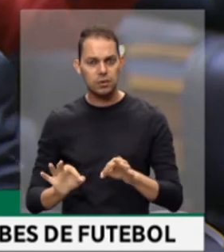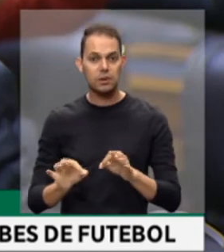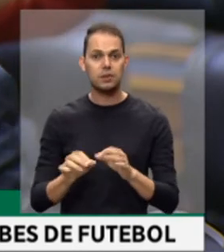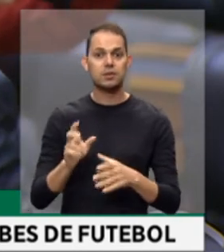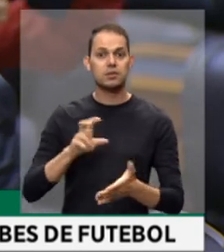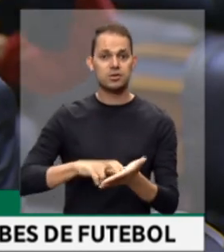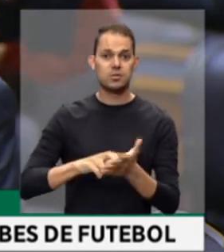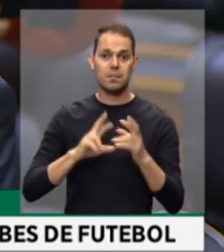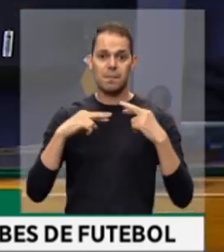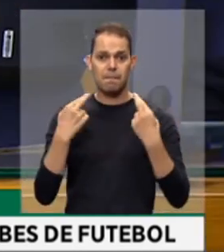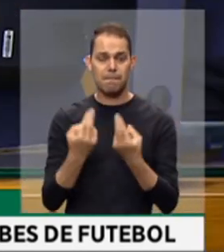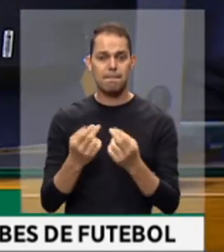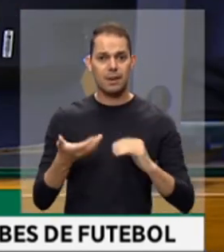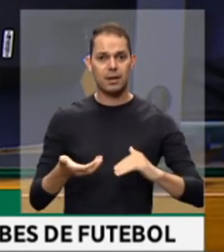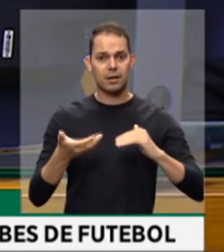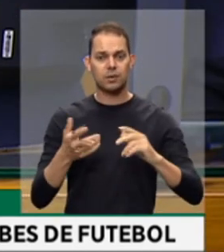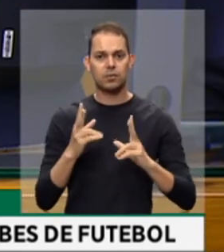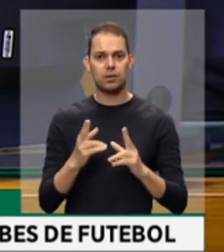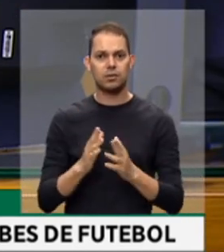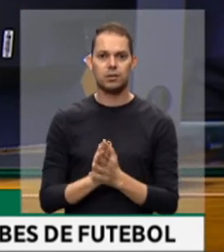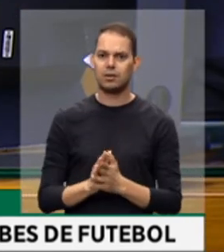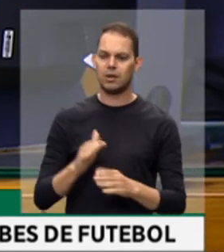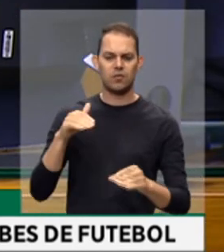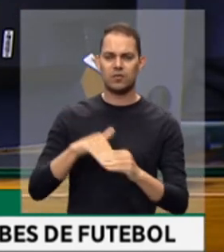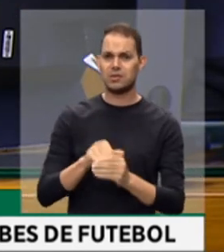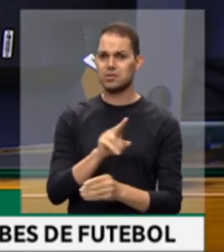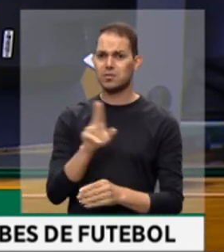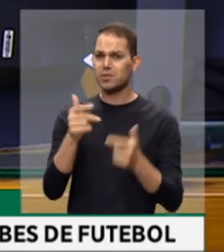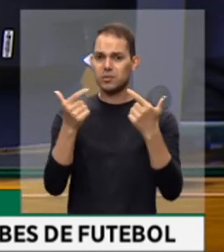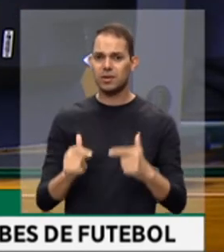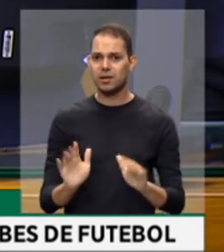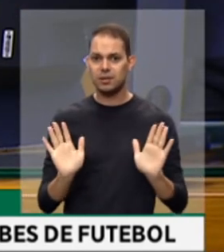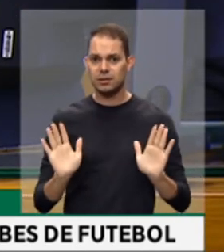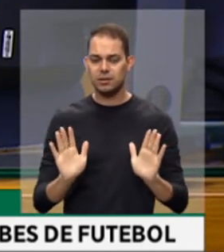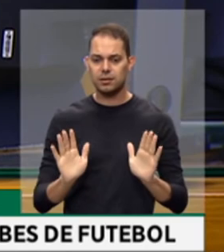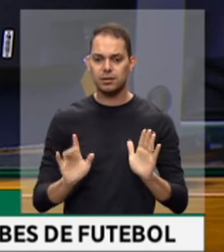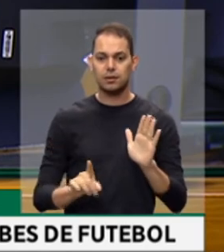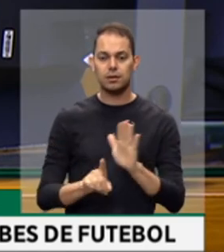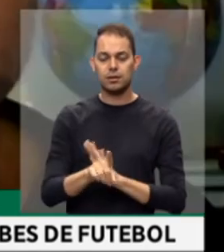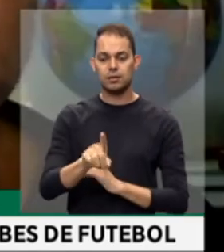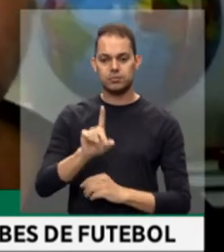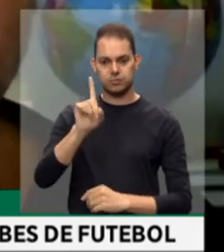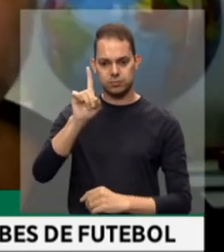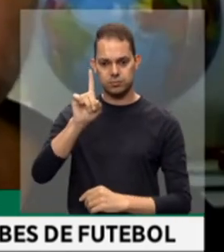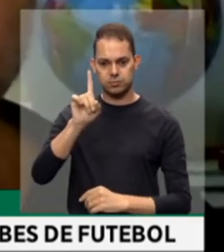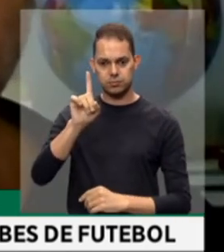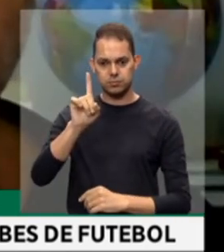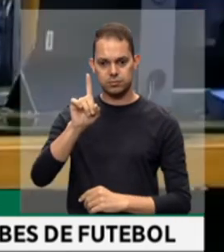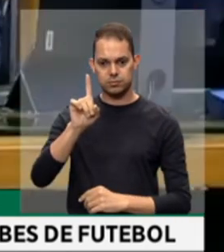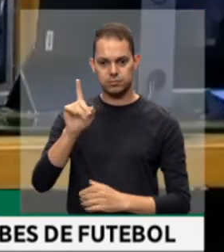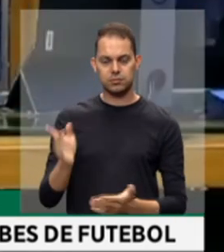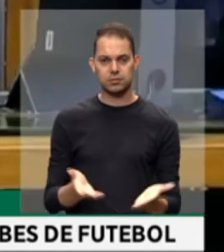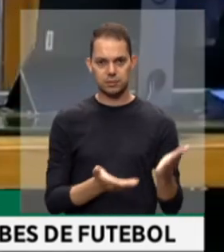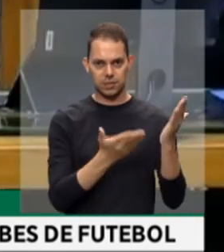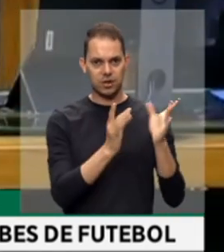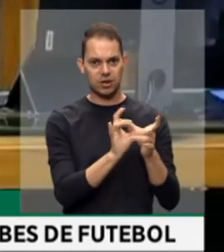FALA NA TRIBUNA. QUE A GENTE VAI GANHANDO TEMPO E VAI OPERACIONALIZANDO COMO A GENTE FEZ PELA MANHÃ NA REUNIÃO DO CONGRESSO. -- [PRESIDENTE]: MAS NÃO HÁ REQUERIMENTO DE VOTAÇÃO NOMINAL. [DEPUTADO]: PRESIDENTE, QUESTÃO DE ORDEM